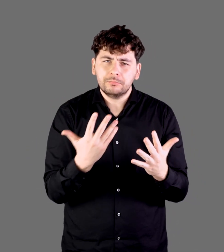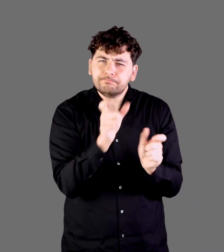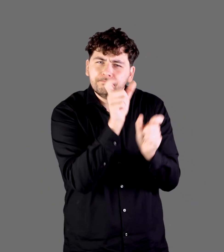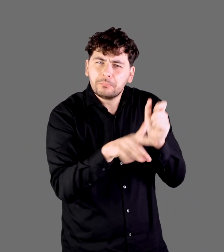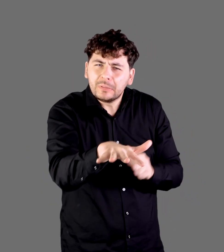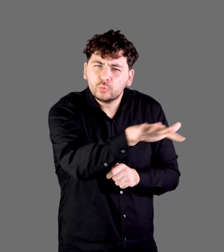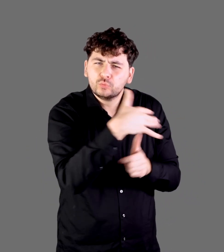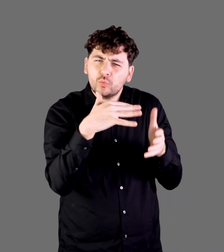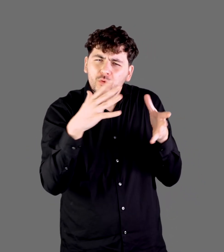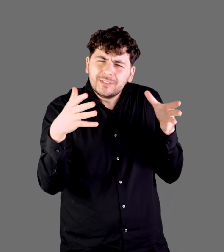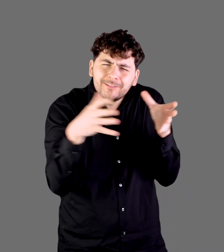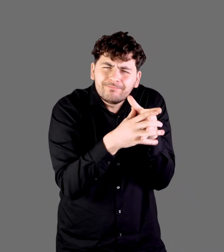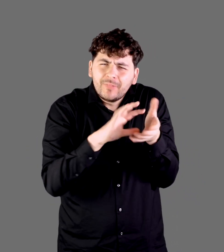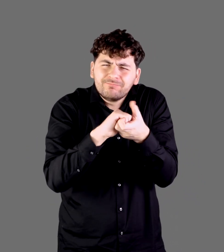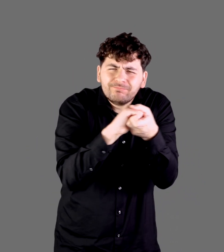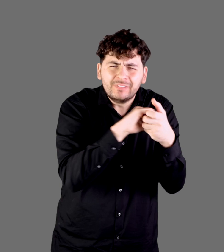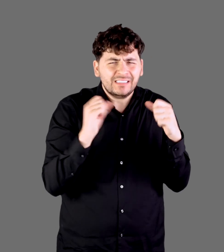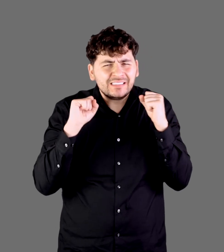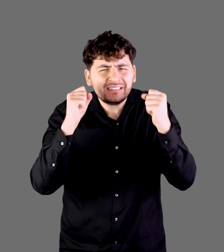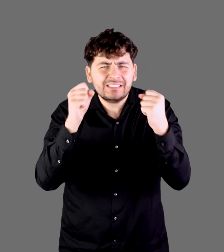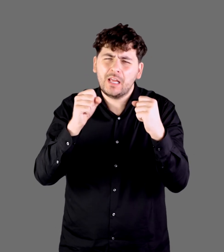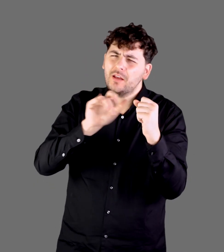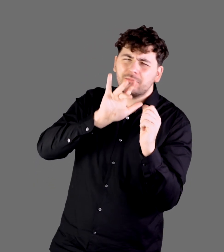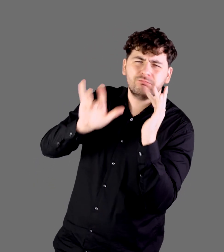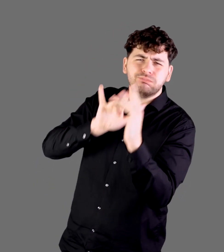die das gemeinschaftliche Engagement in unterschiedlichen Bereichen